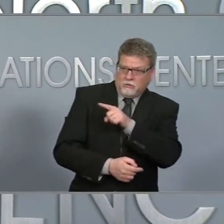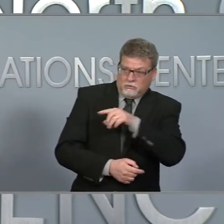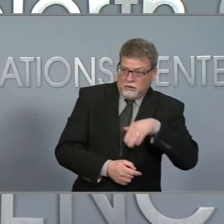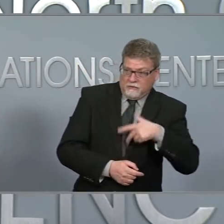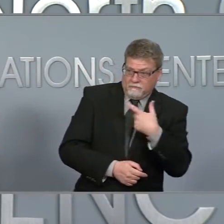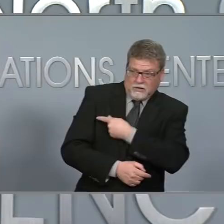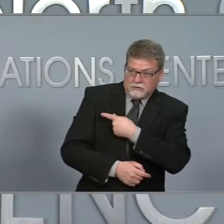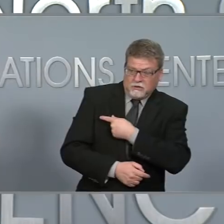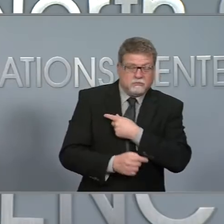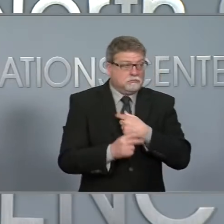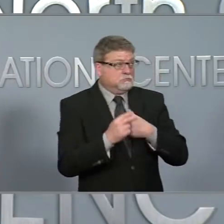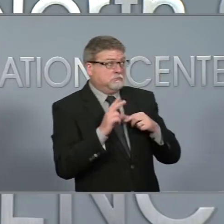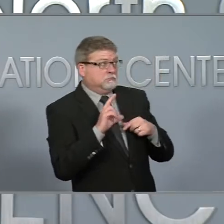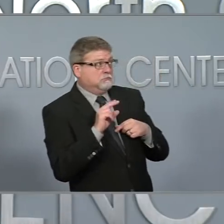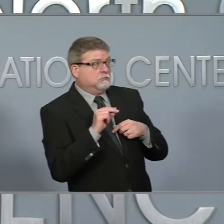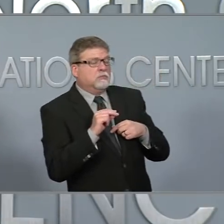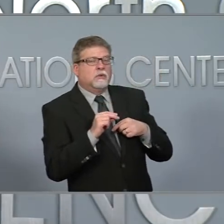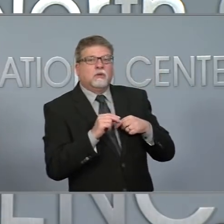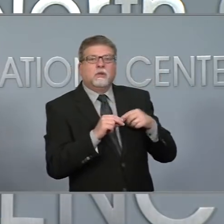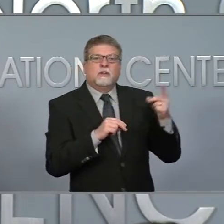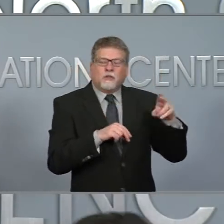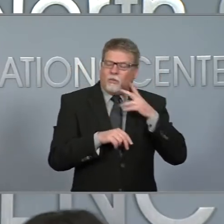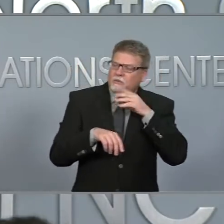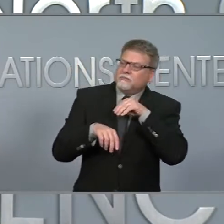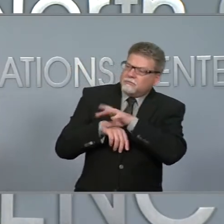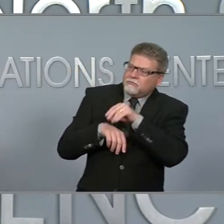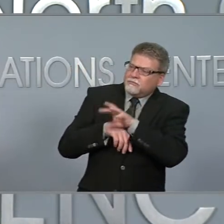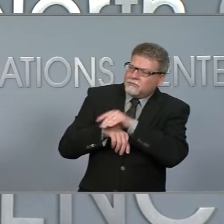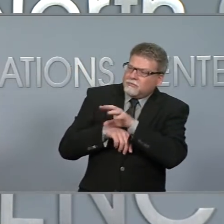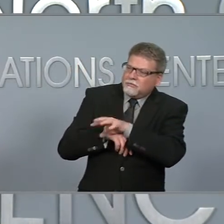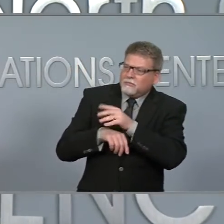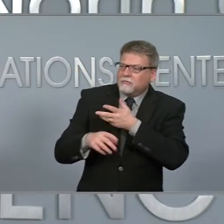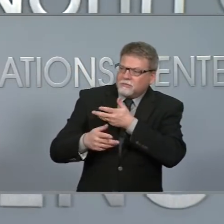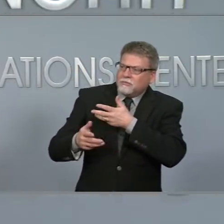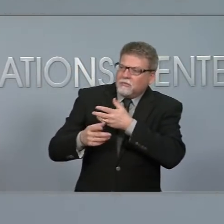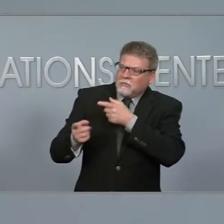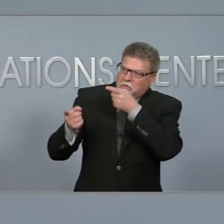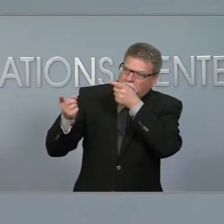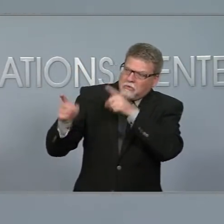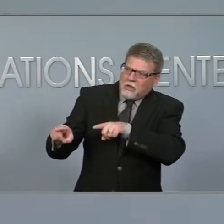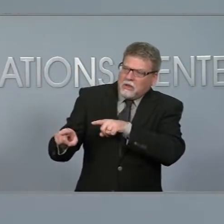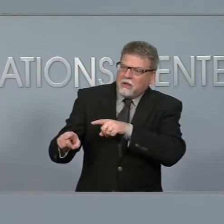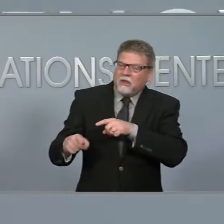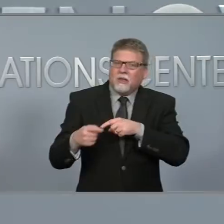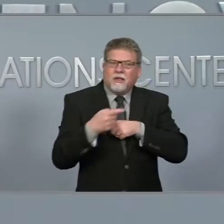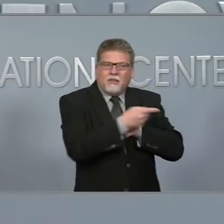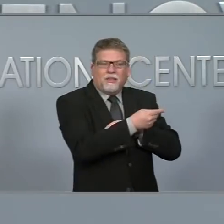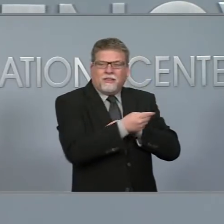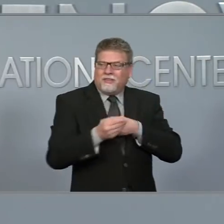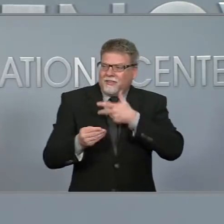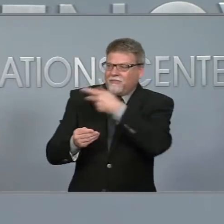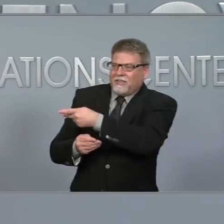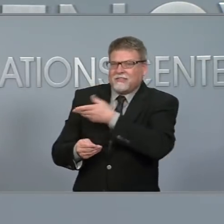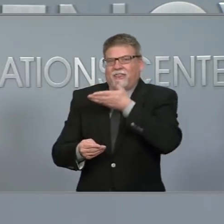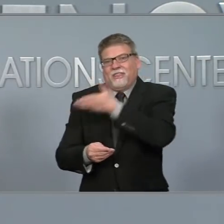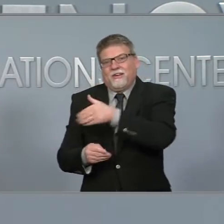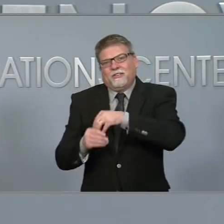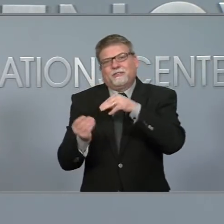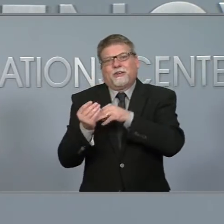consultorios y que tengan conversaciones, algo muy importante